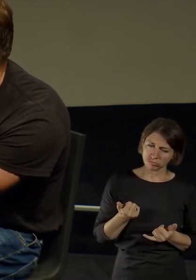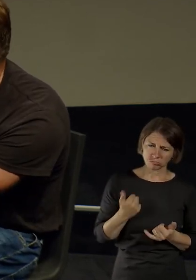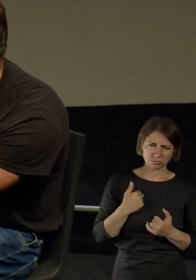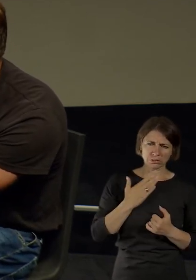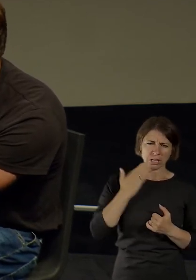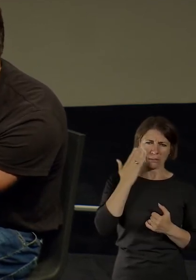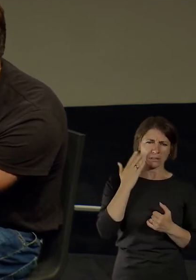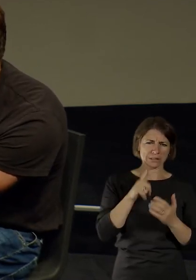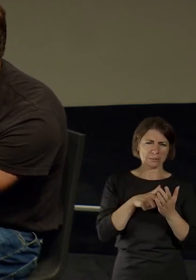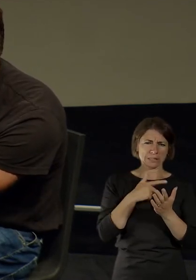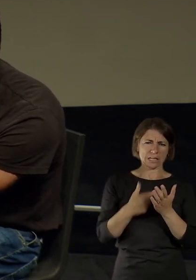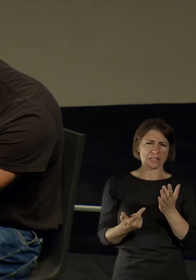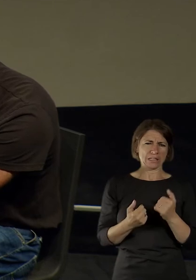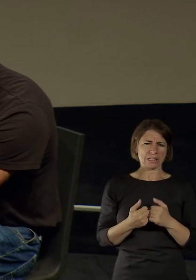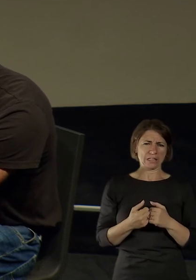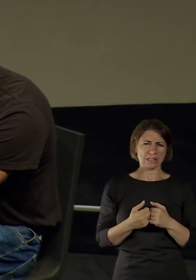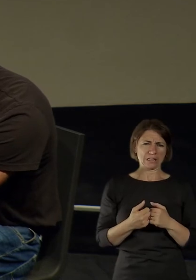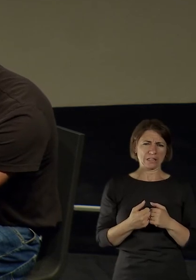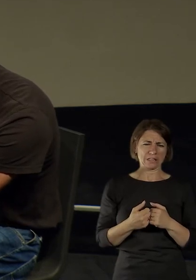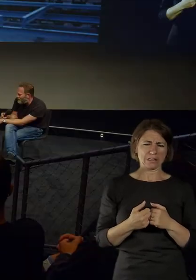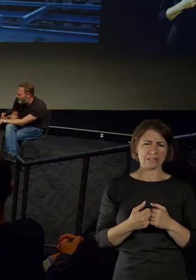Tak my jsme připraveni na toho Richarda Biegela.